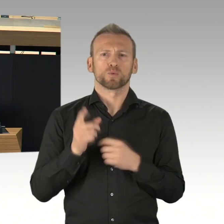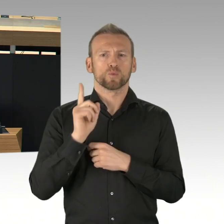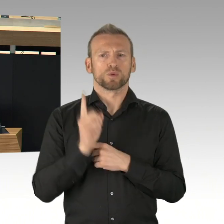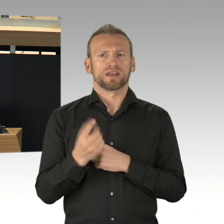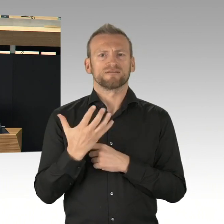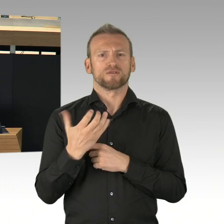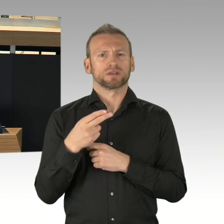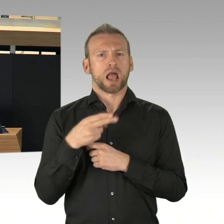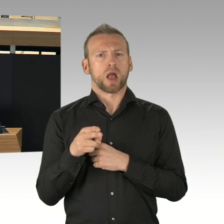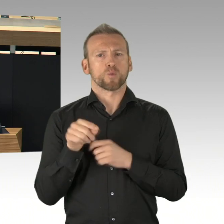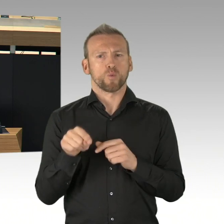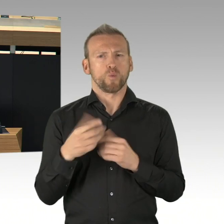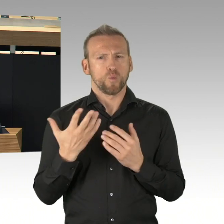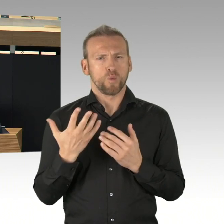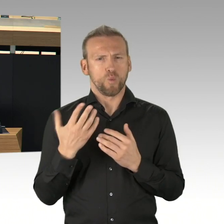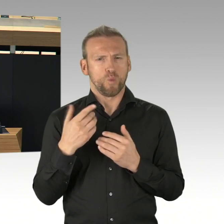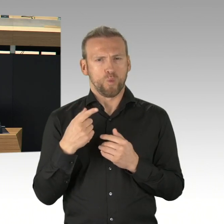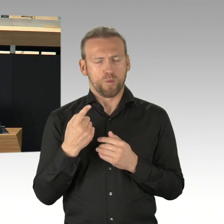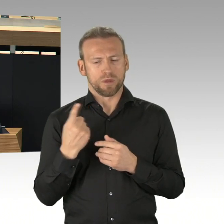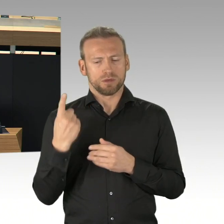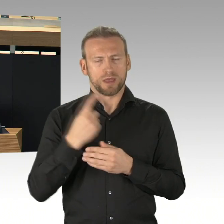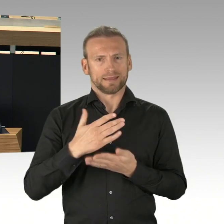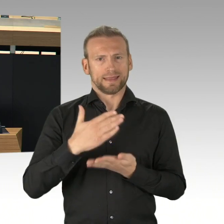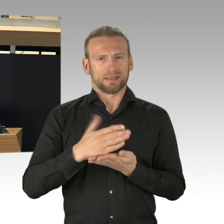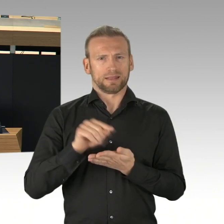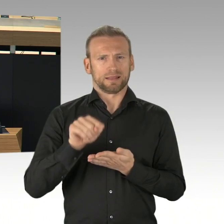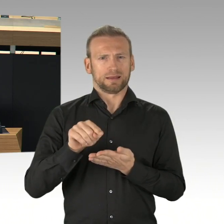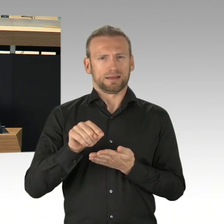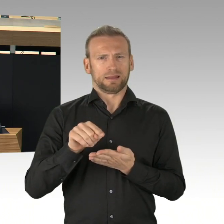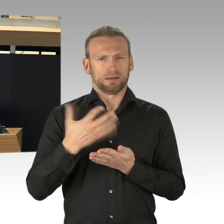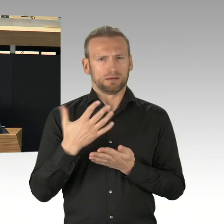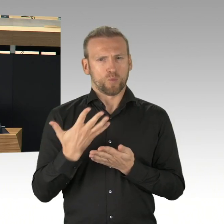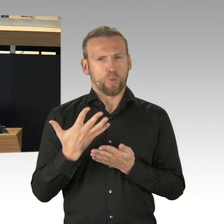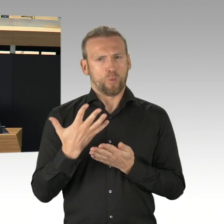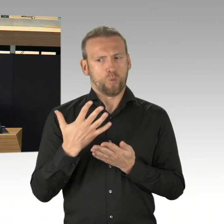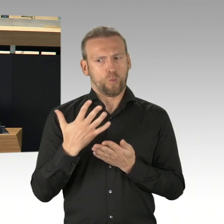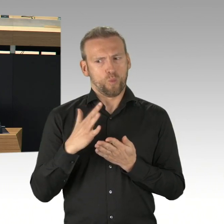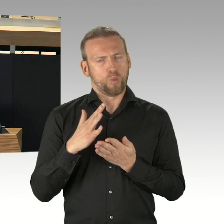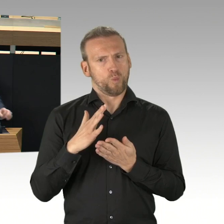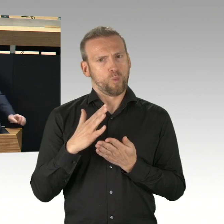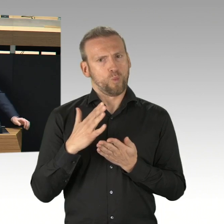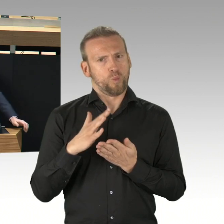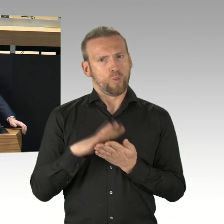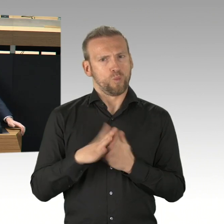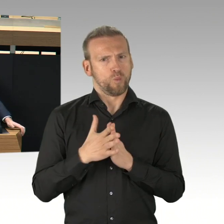Sie sind diejenigen, die hier in dieser Stadt das Bauen verhindern. Sie sind im Übrigen auch diejenigen,